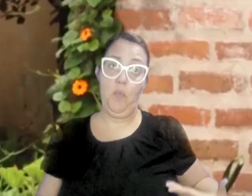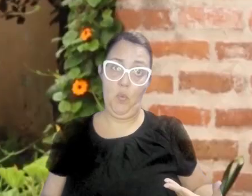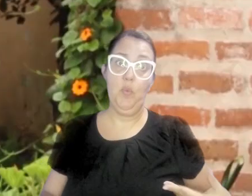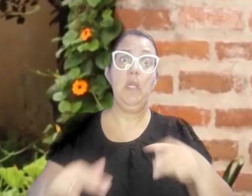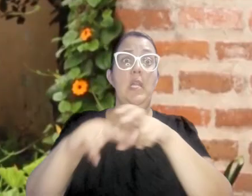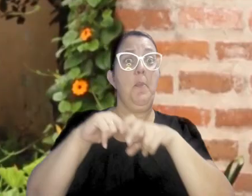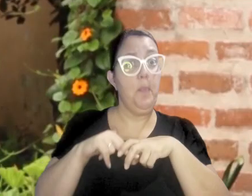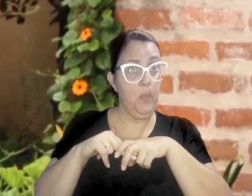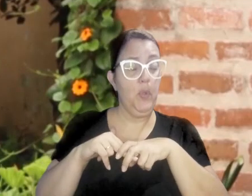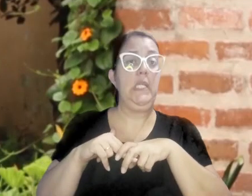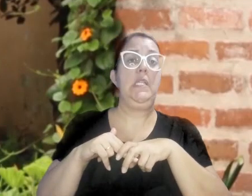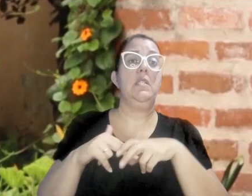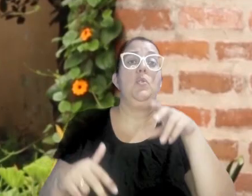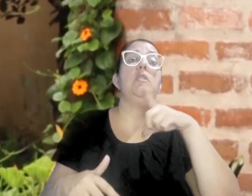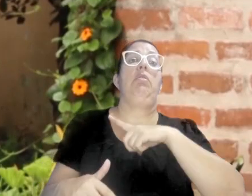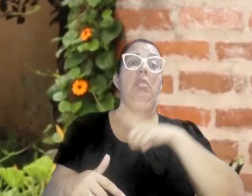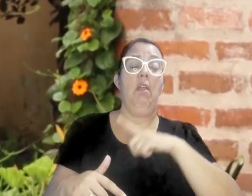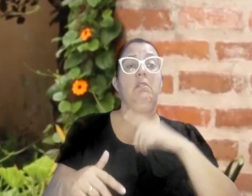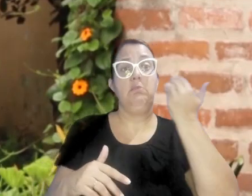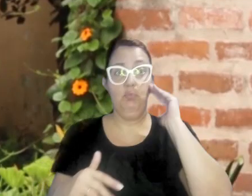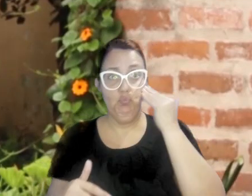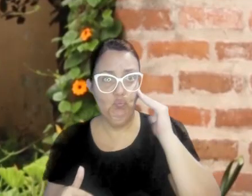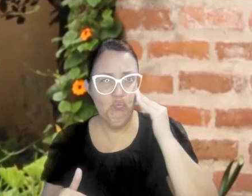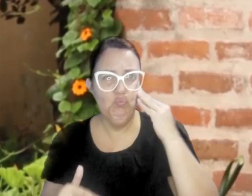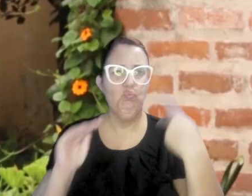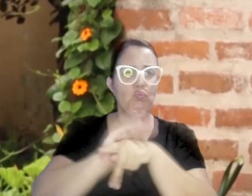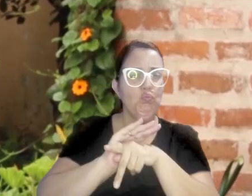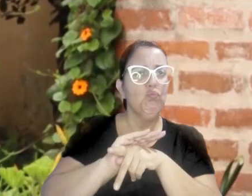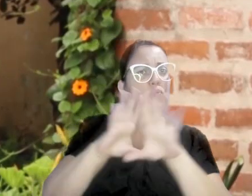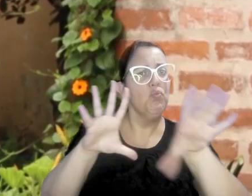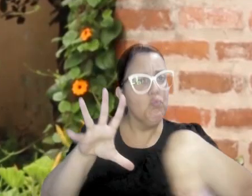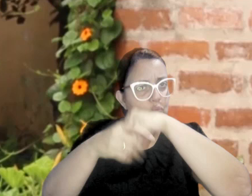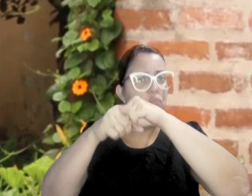Então, por conta dessa compreensão de que ele está dentro do espectro